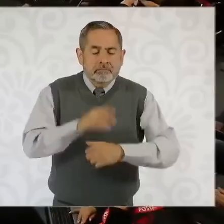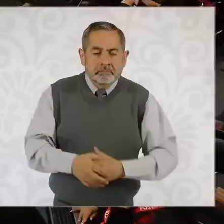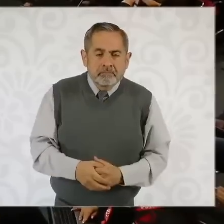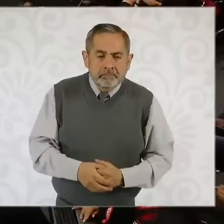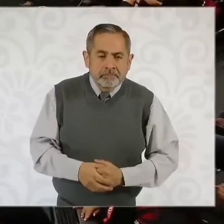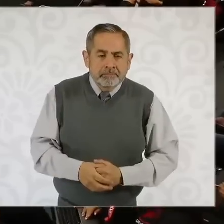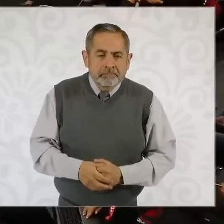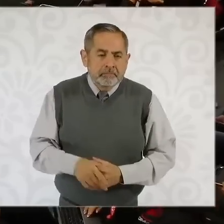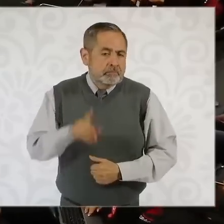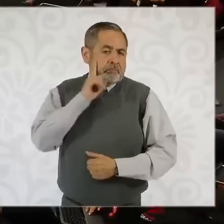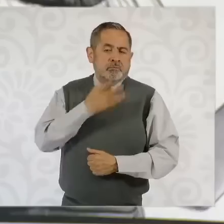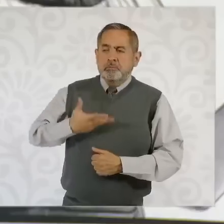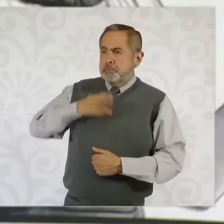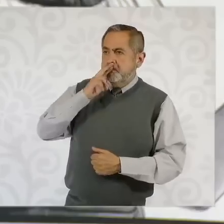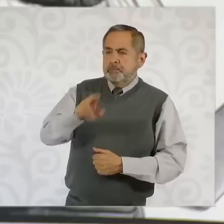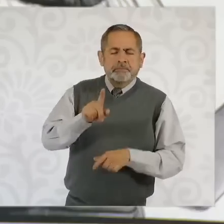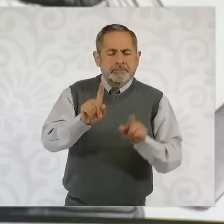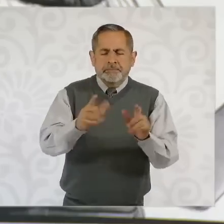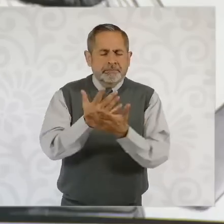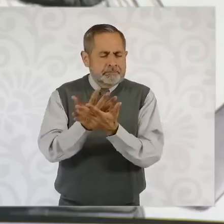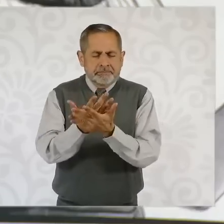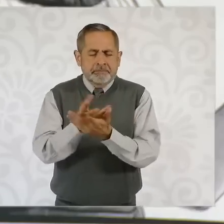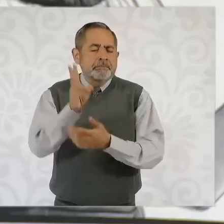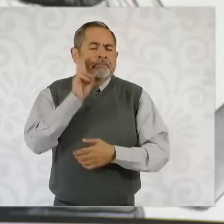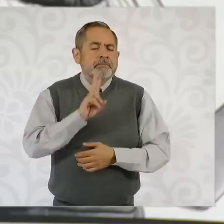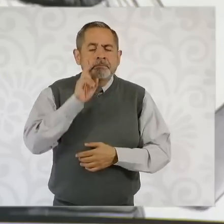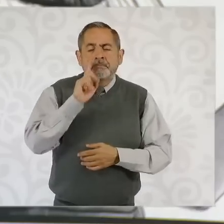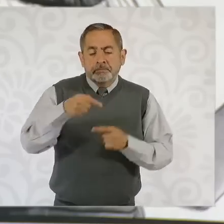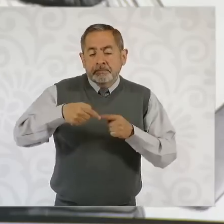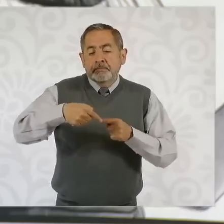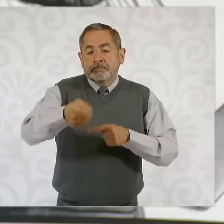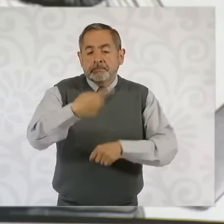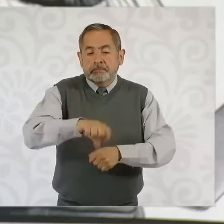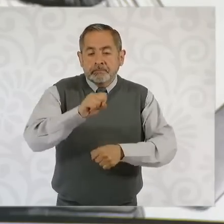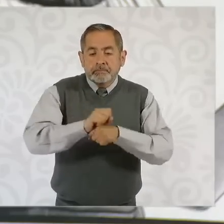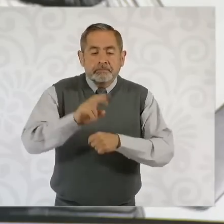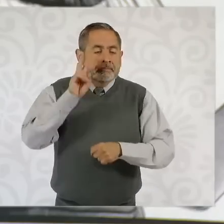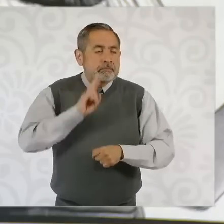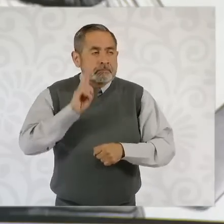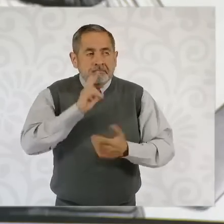a esperar esta semana Cómo se dan las reuniones Y a partir de ahí seguimos informando se han hecho